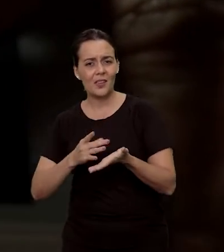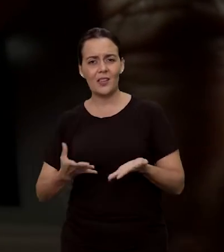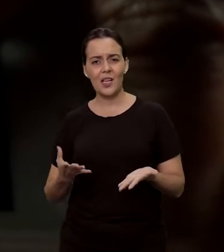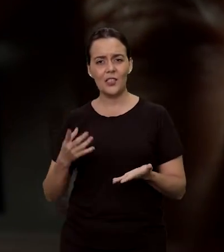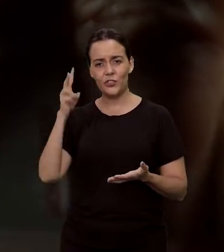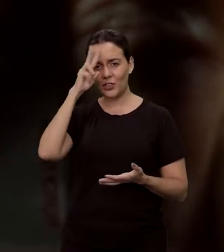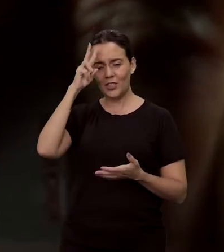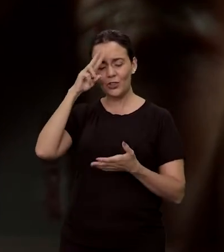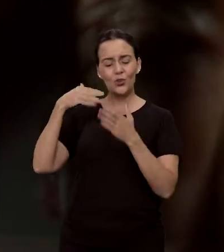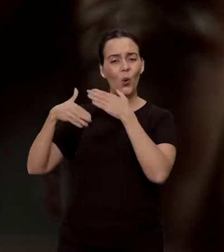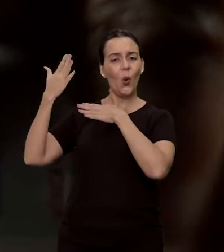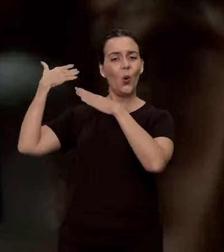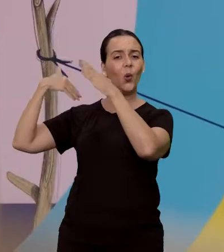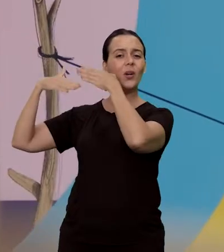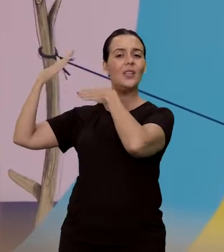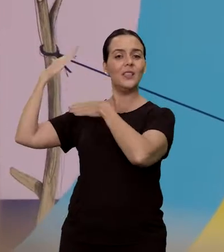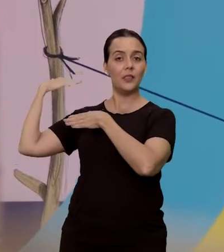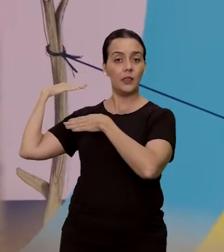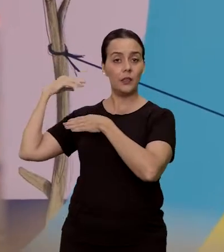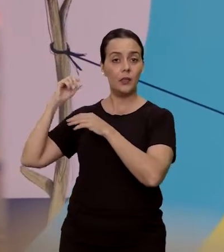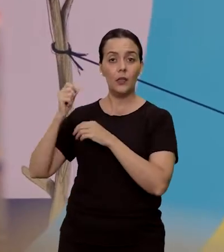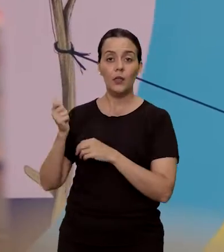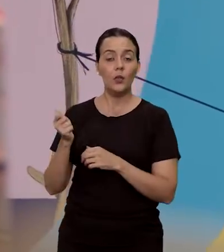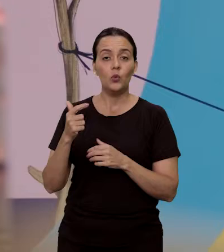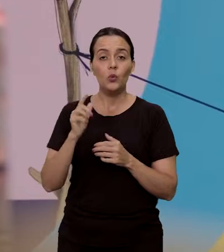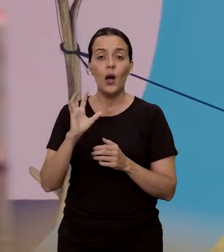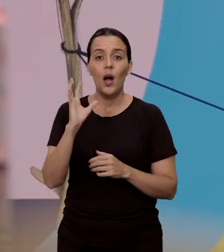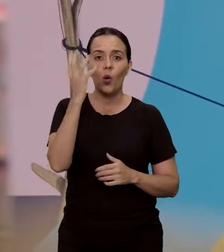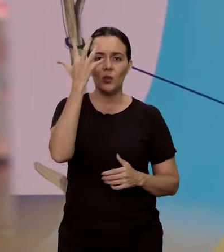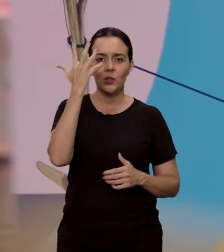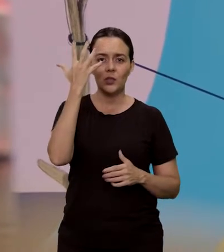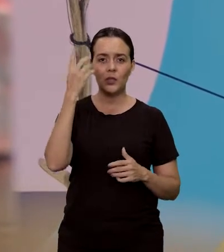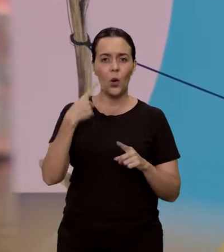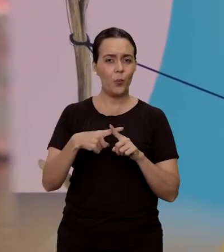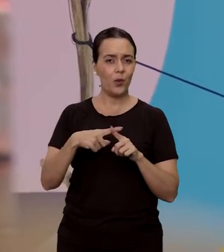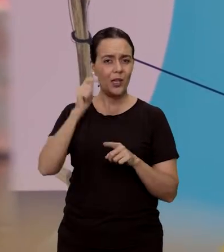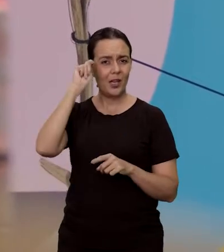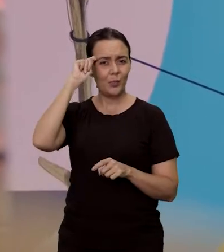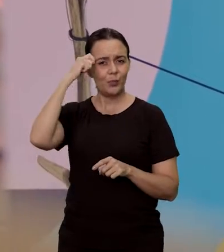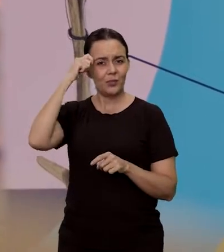a história, pela perspectiva da população negra, não seja contada?